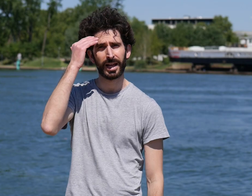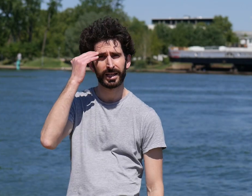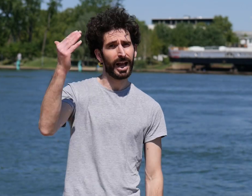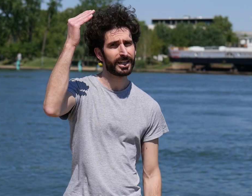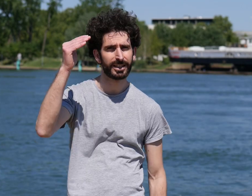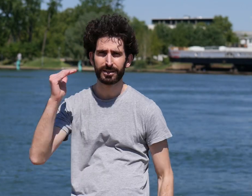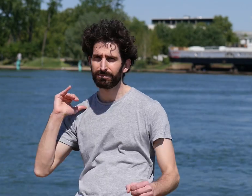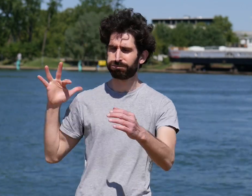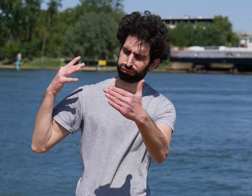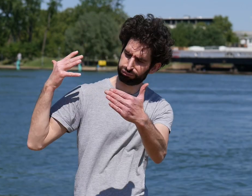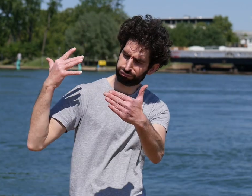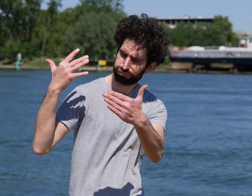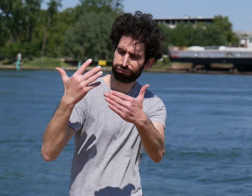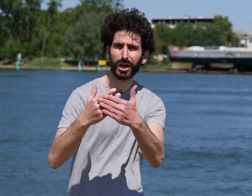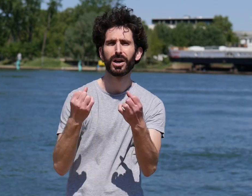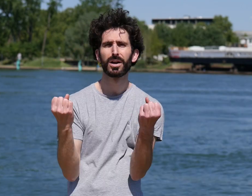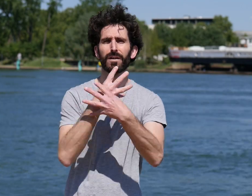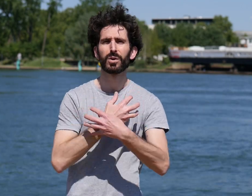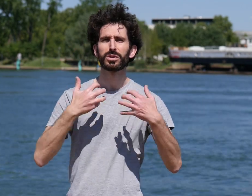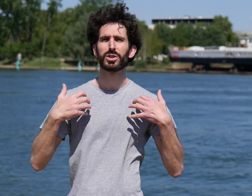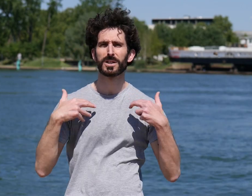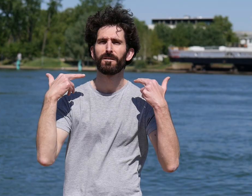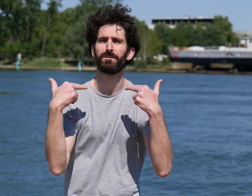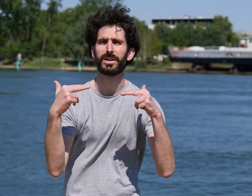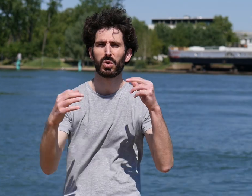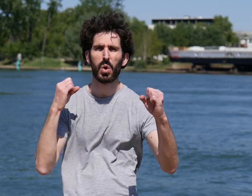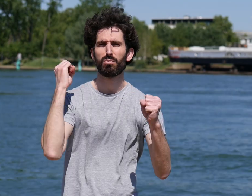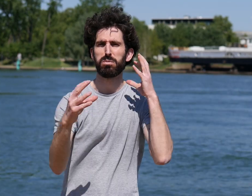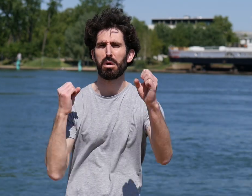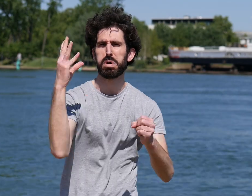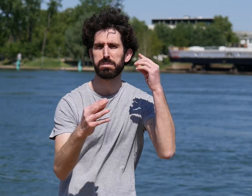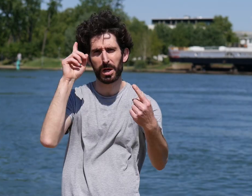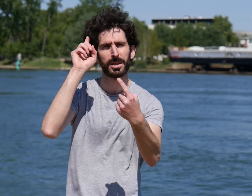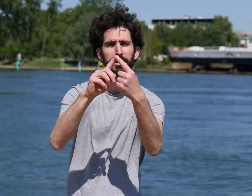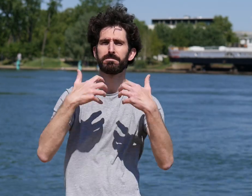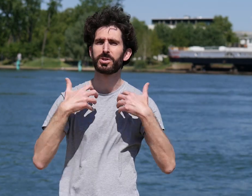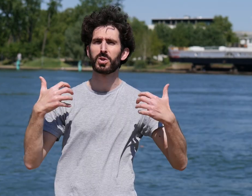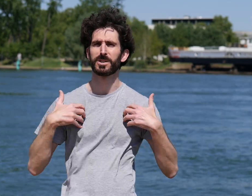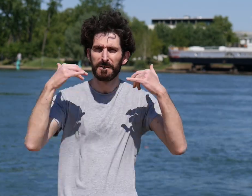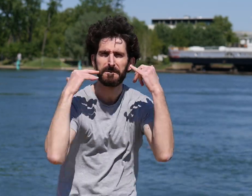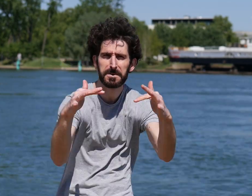Hey ! Jusqu'à maintenant, ViruScience fait des vidéos en LSF sur le thème de la science